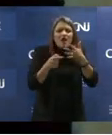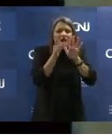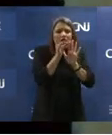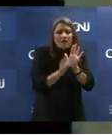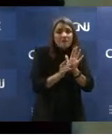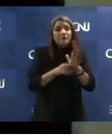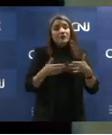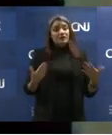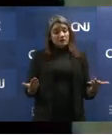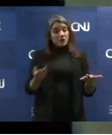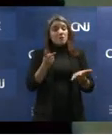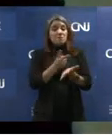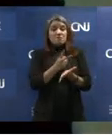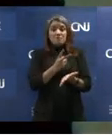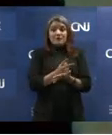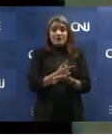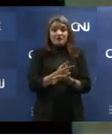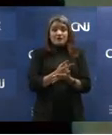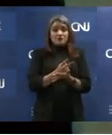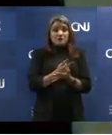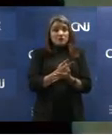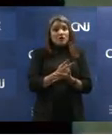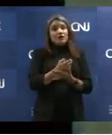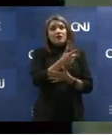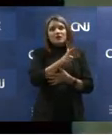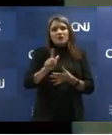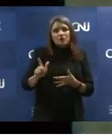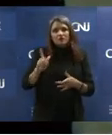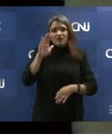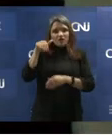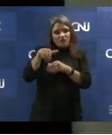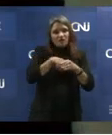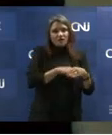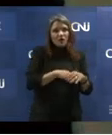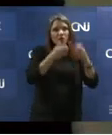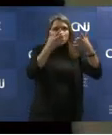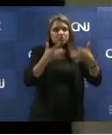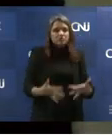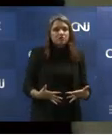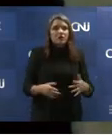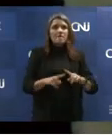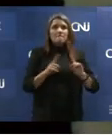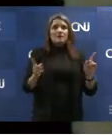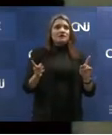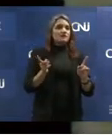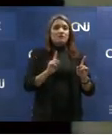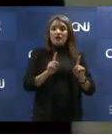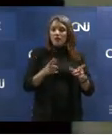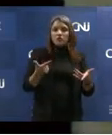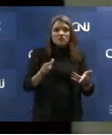Apesar da existência substancial de votos pela não instauração do Padim,